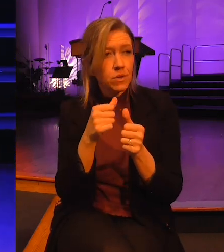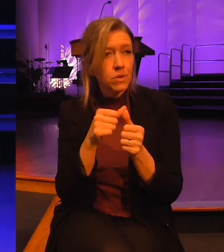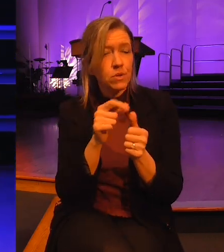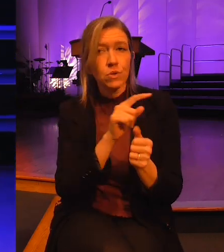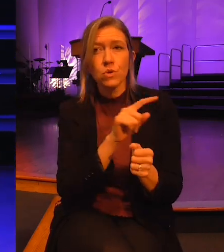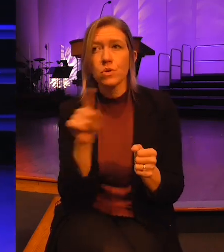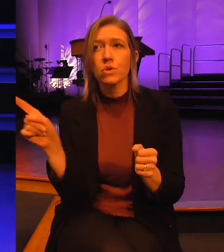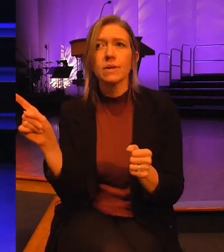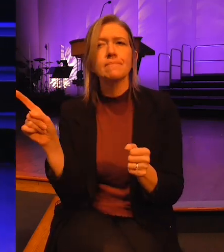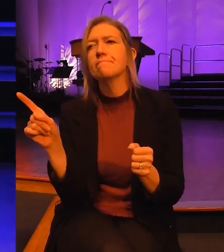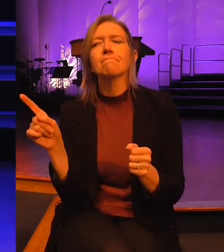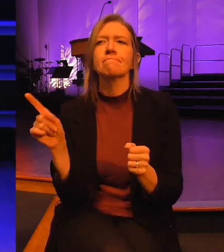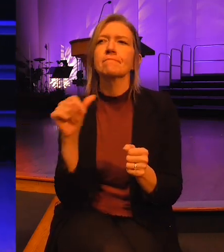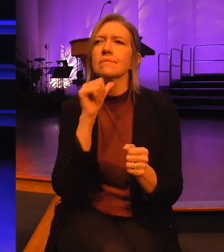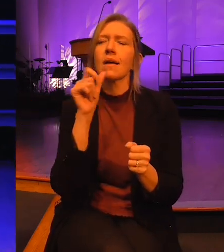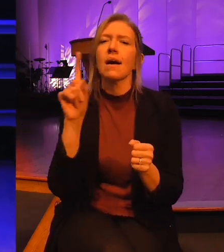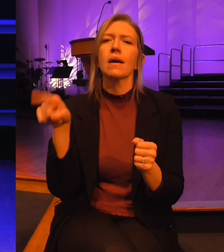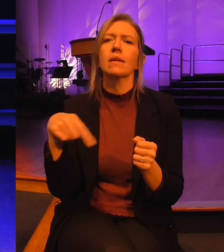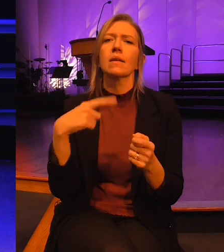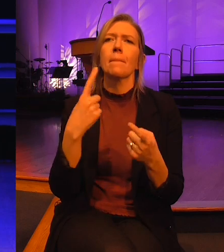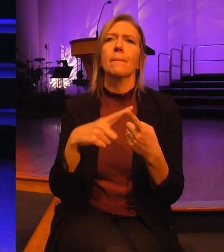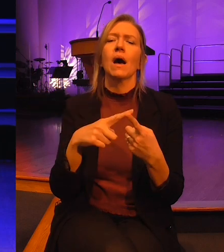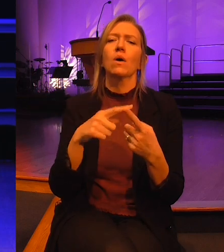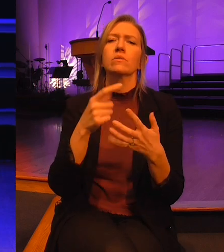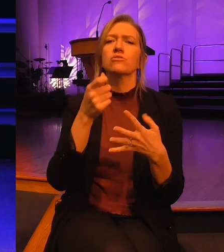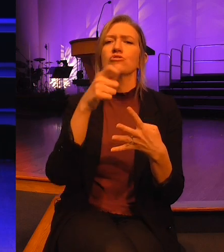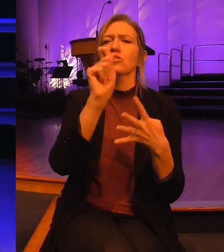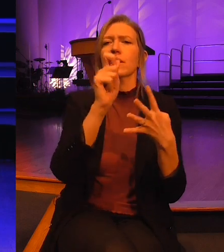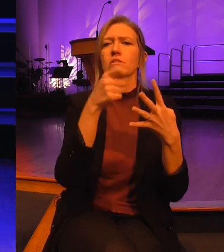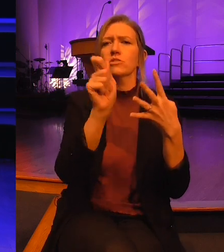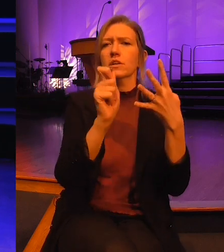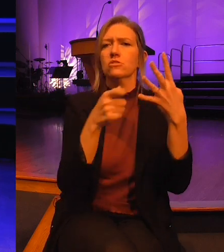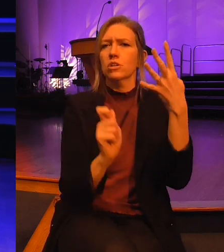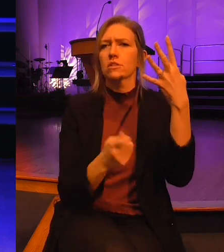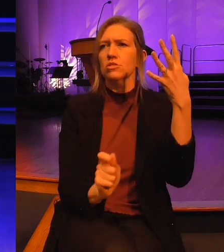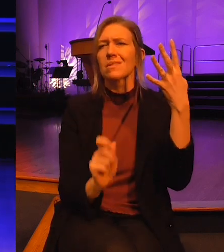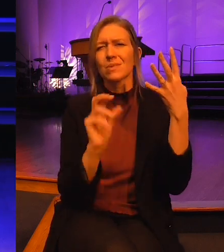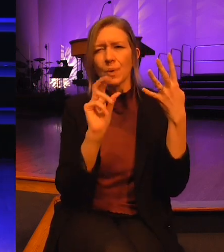marcar casillas con estas intenciones, sino de aceptarlas como guías para cuando puedas.